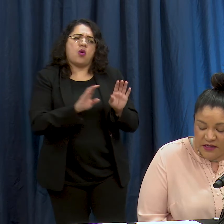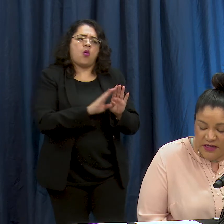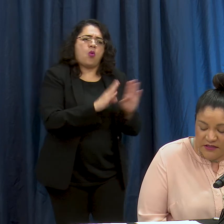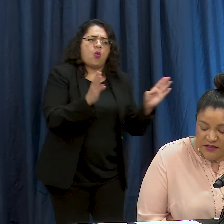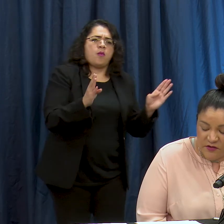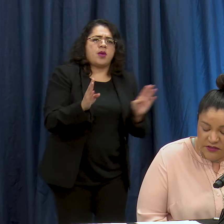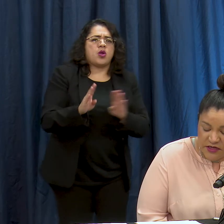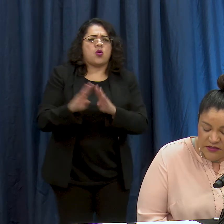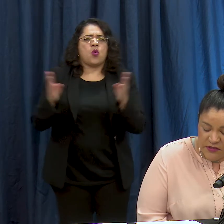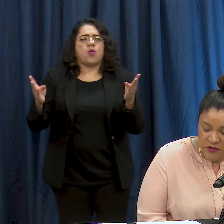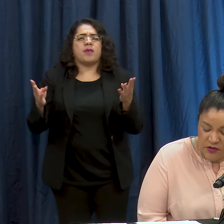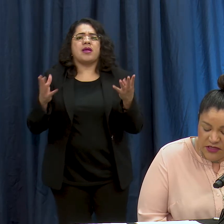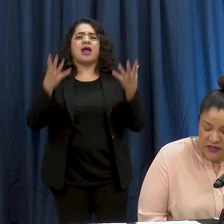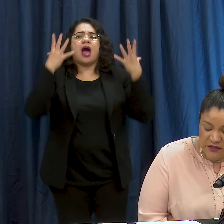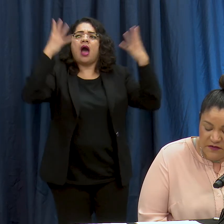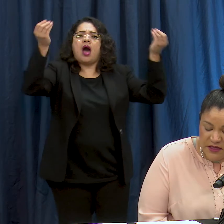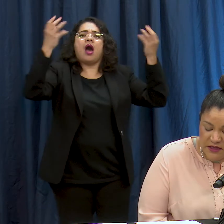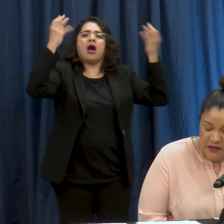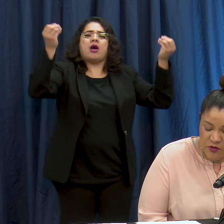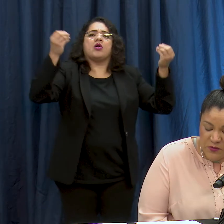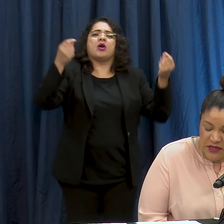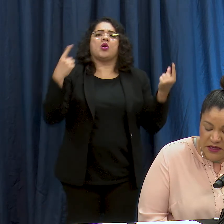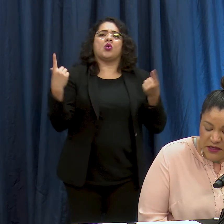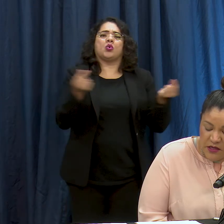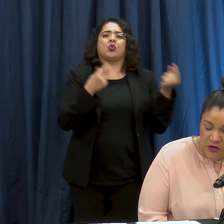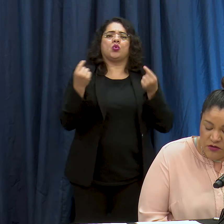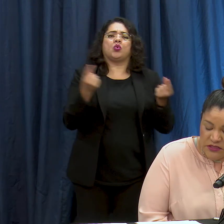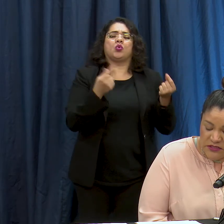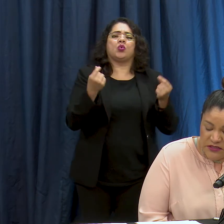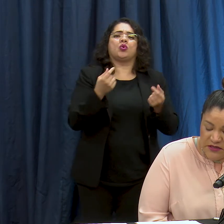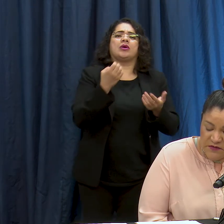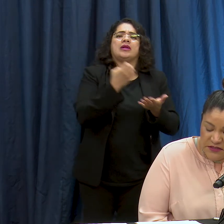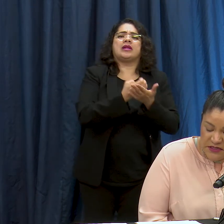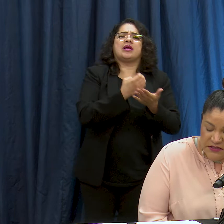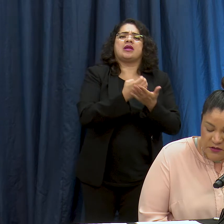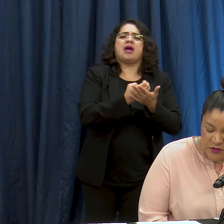access o el tránsito yur actividad economica con distancia fisica Segura